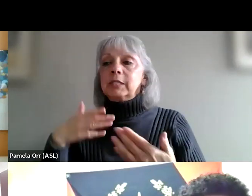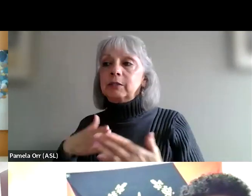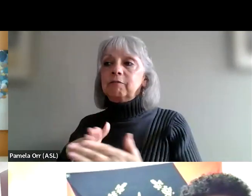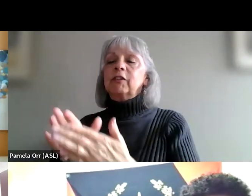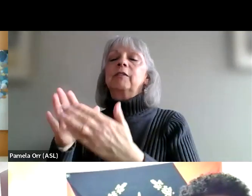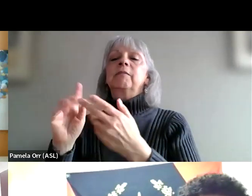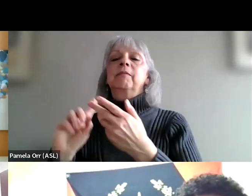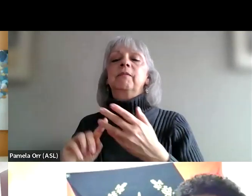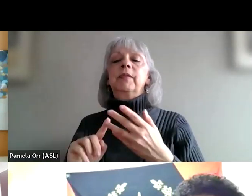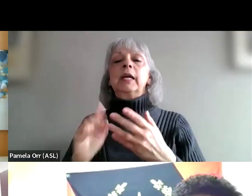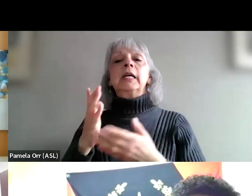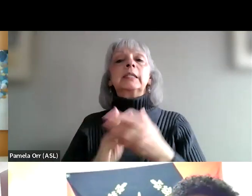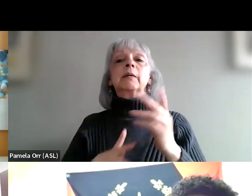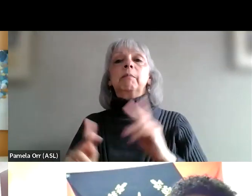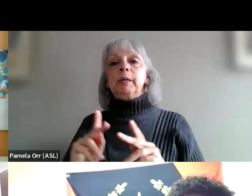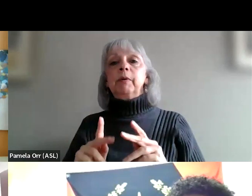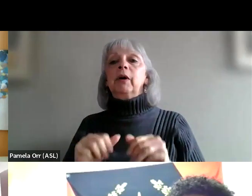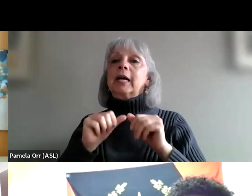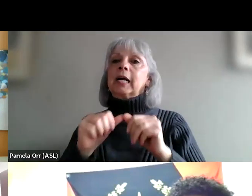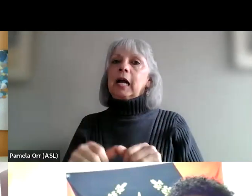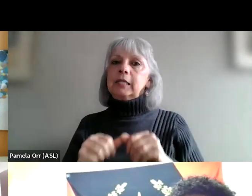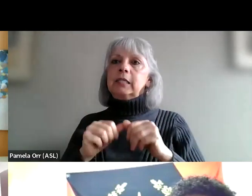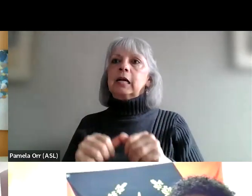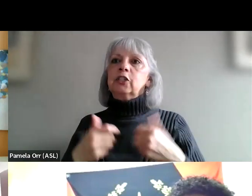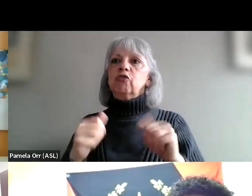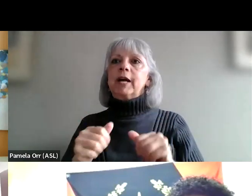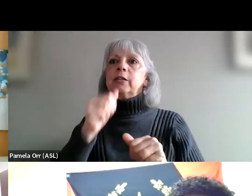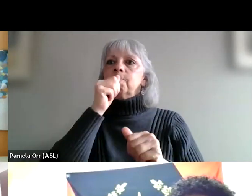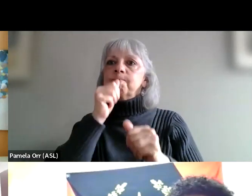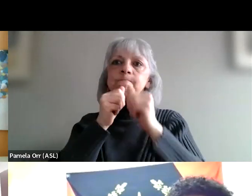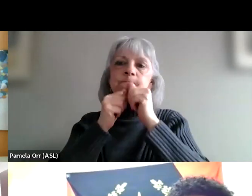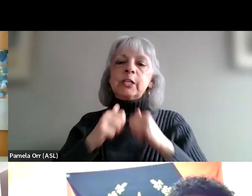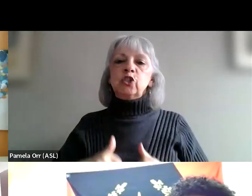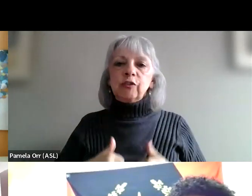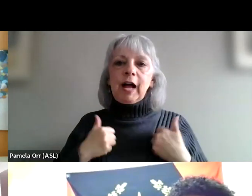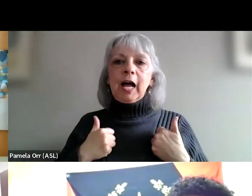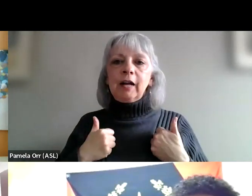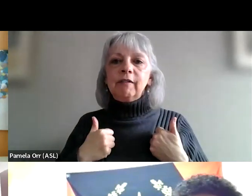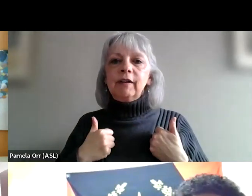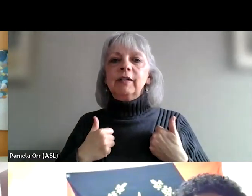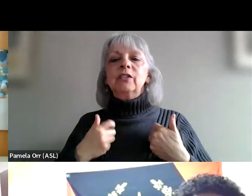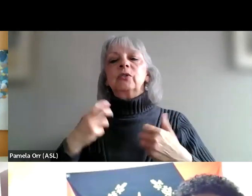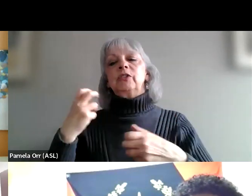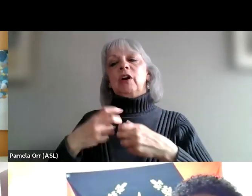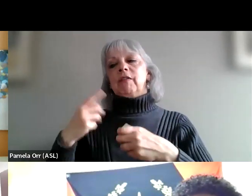Algunos están en un estado constante de supervivencia y es muy difícil lograr que adopten este tipo de ideas.